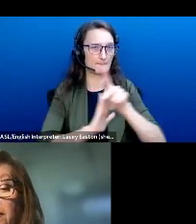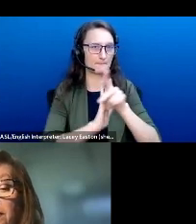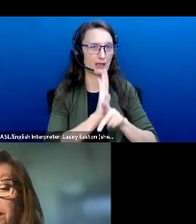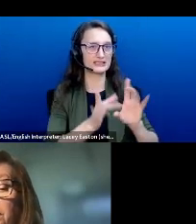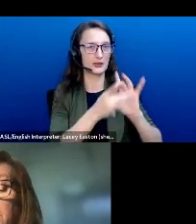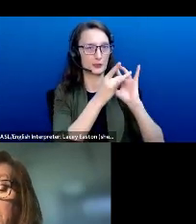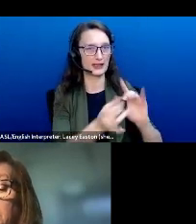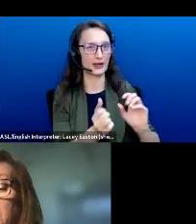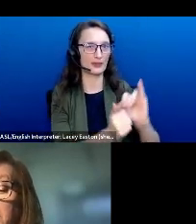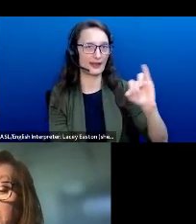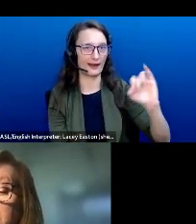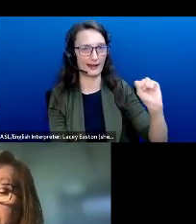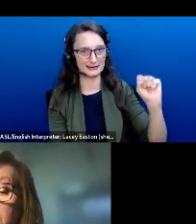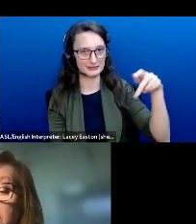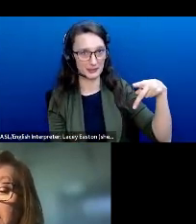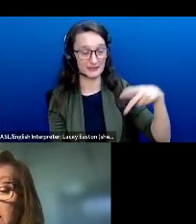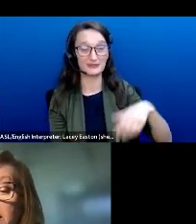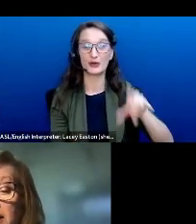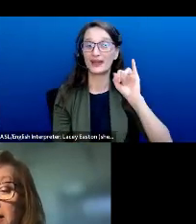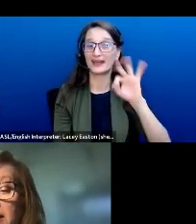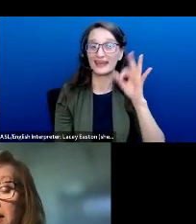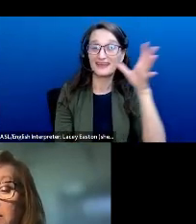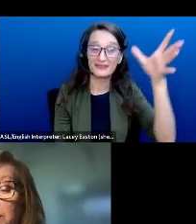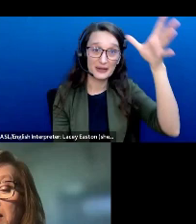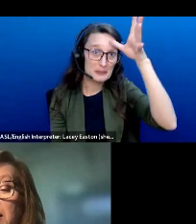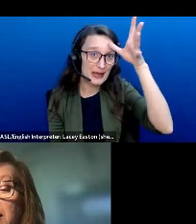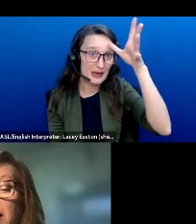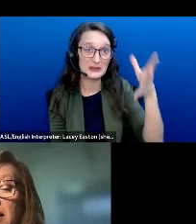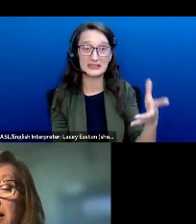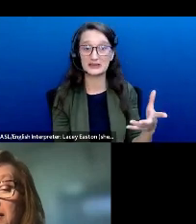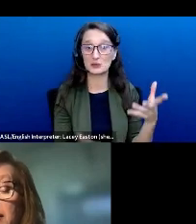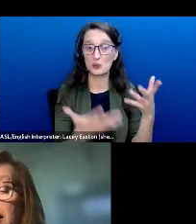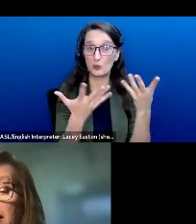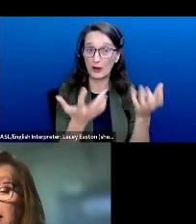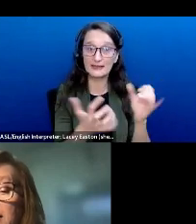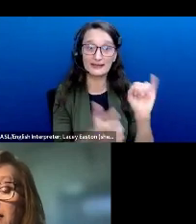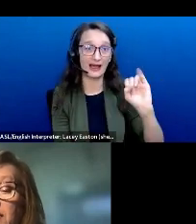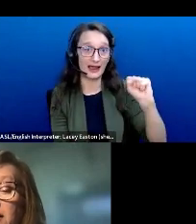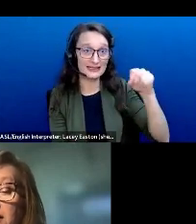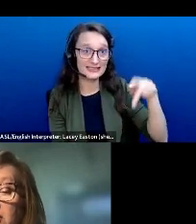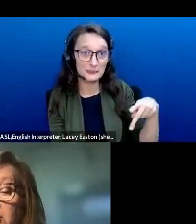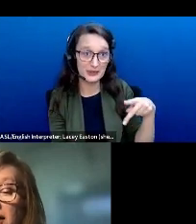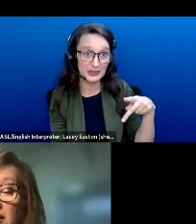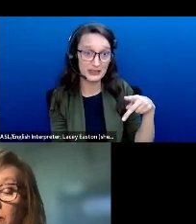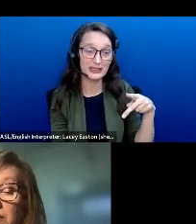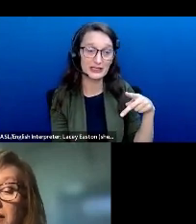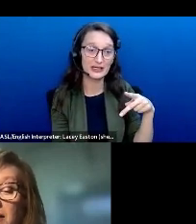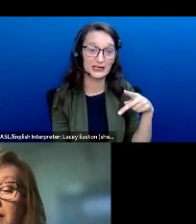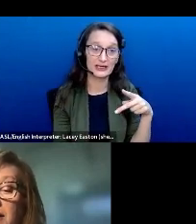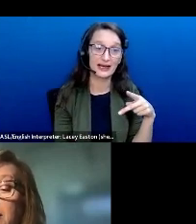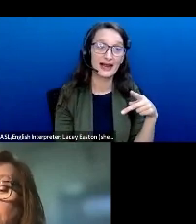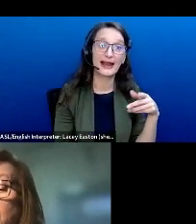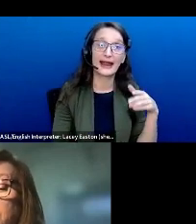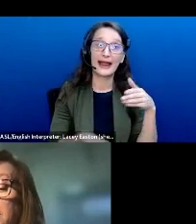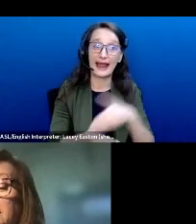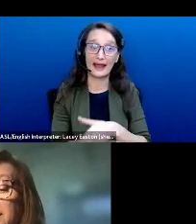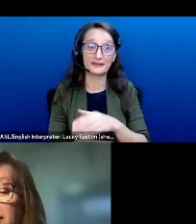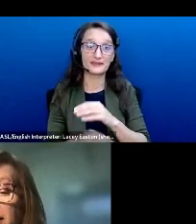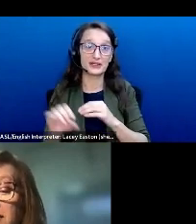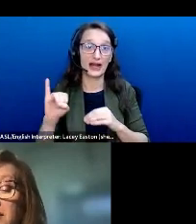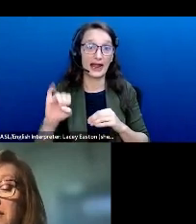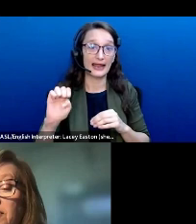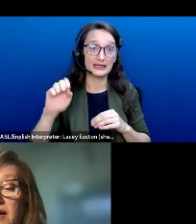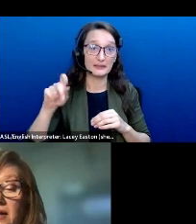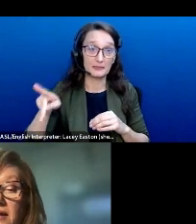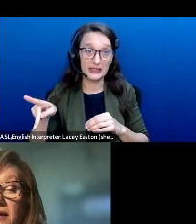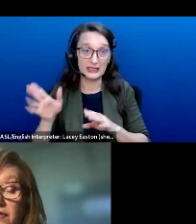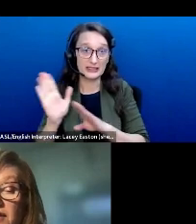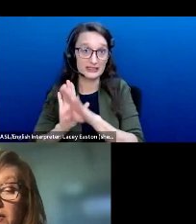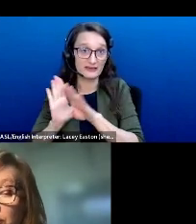um, si un padre está interesado en un ISP al final del IEP inicial, se discutirá si